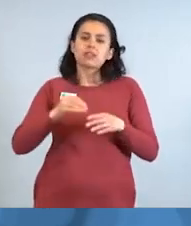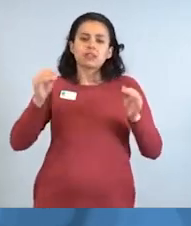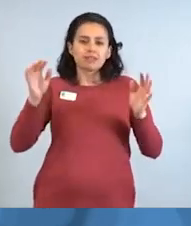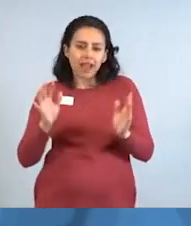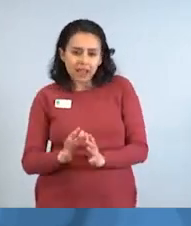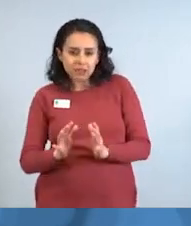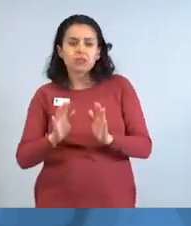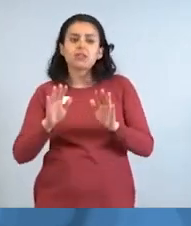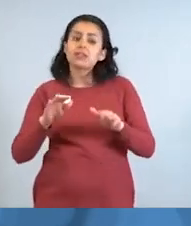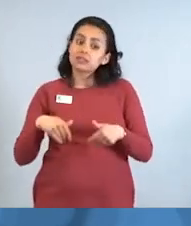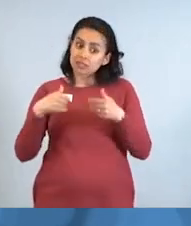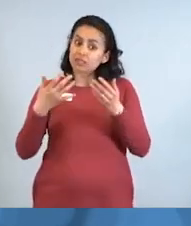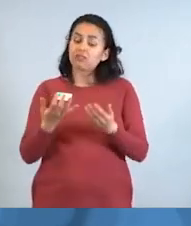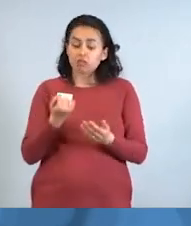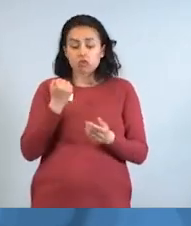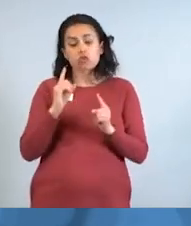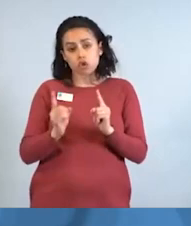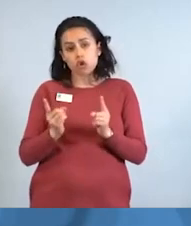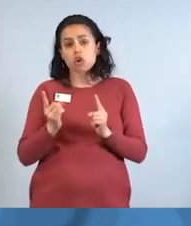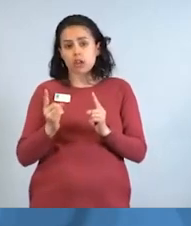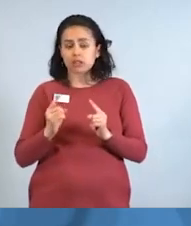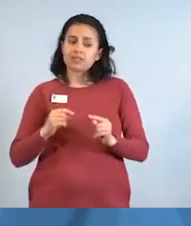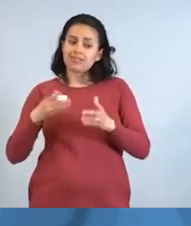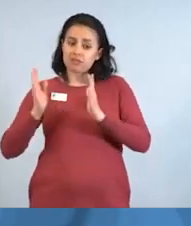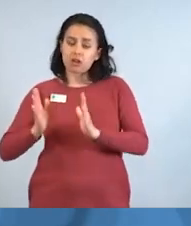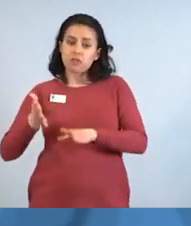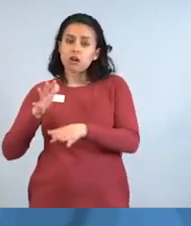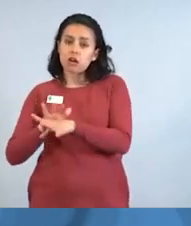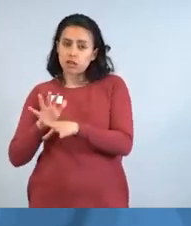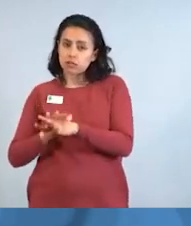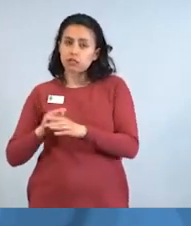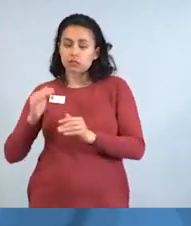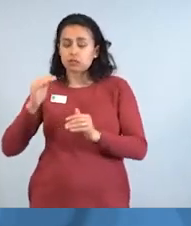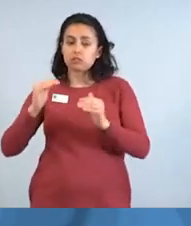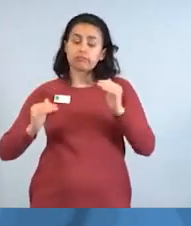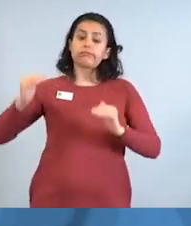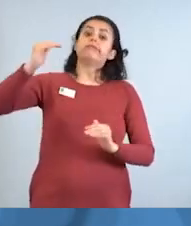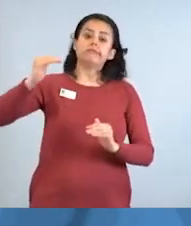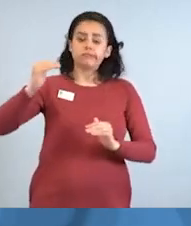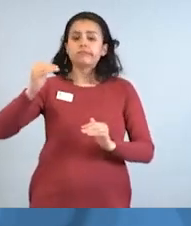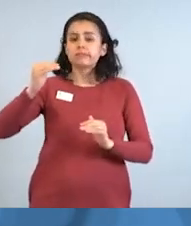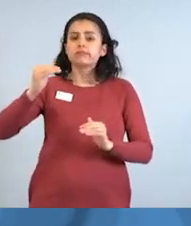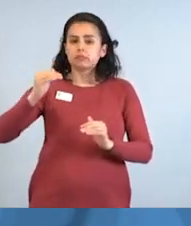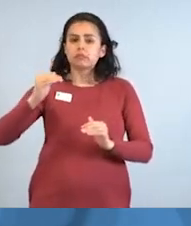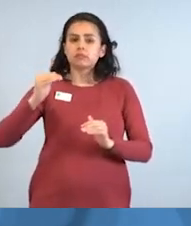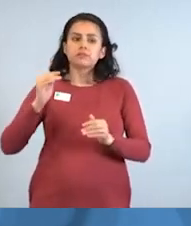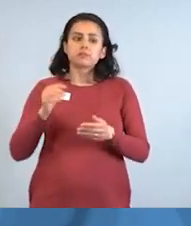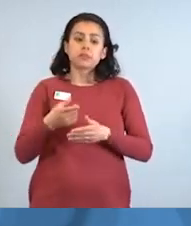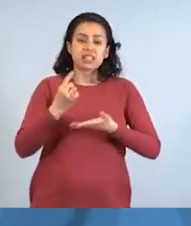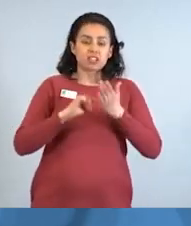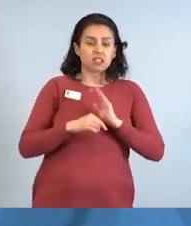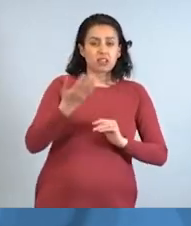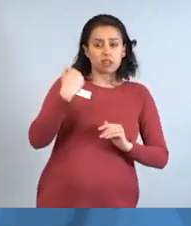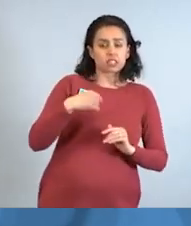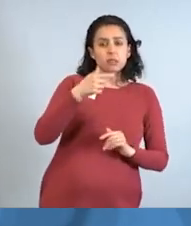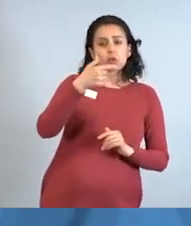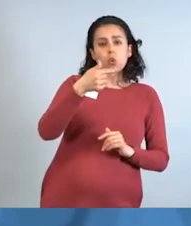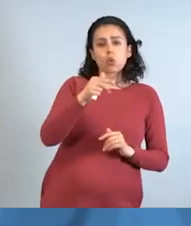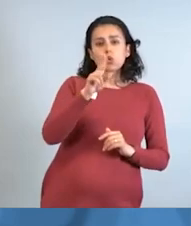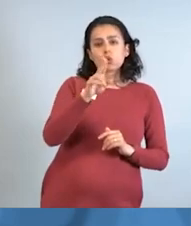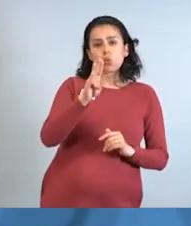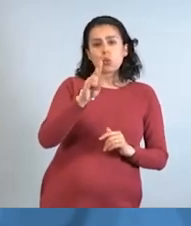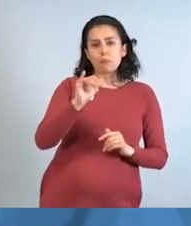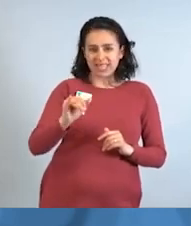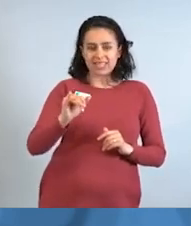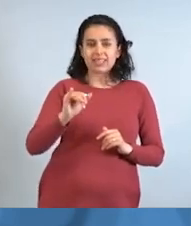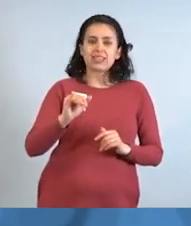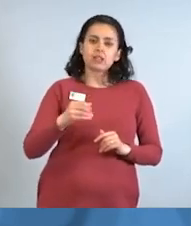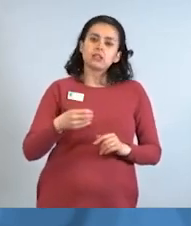Näinhän tehtiin esimerkiksi Suomessa 2000-luvun alussa, jolloin luovuttiin BCG- eli tubirokottamisesta kaikille suomalaisille lapsille.